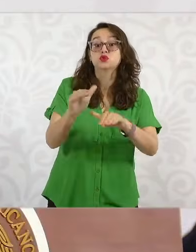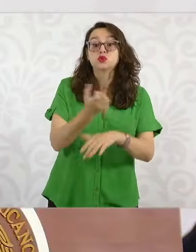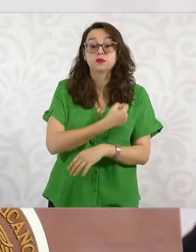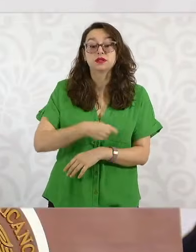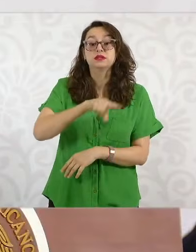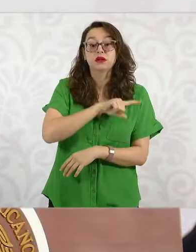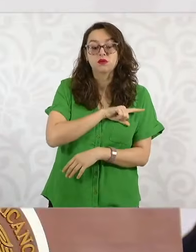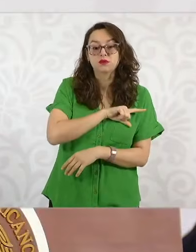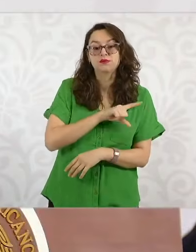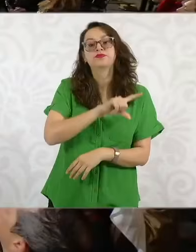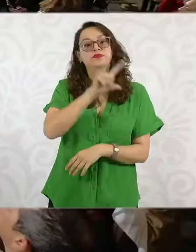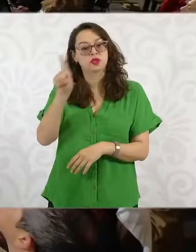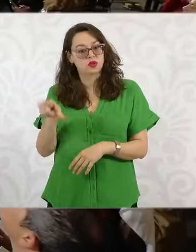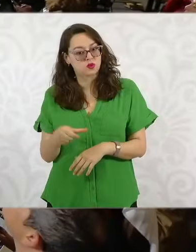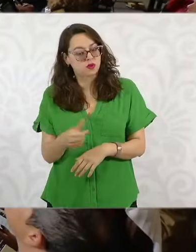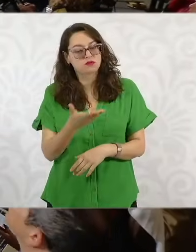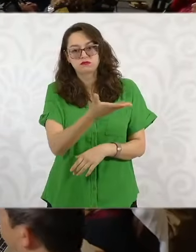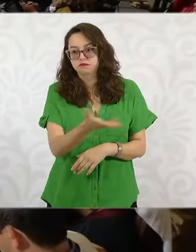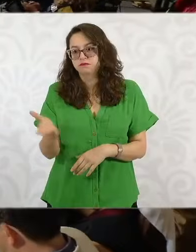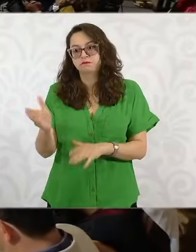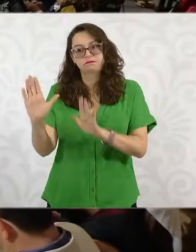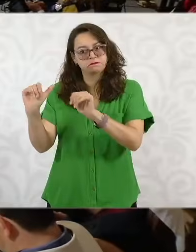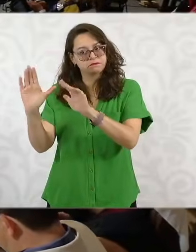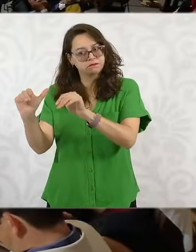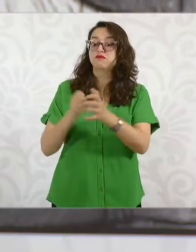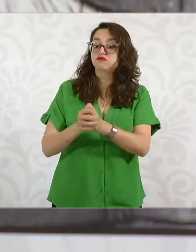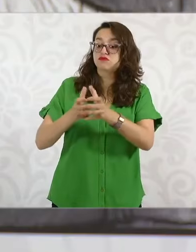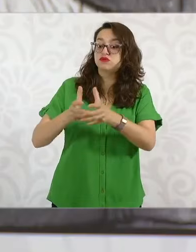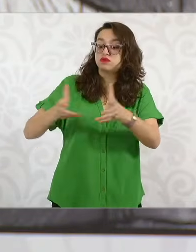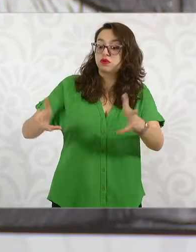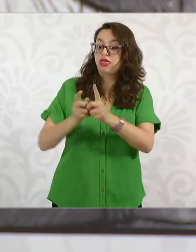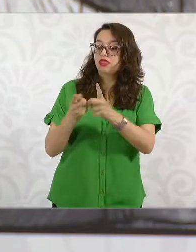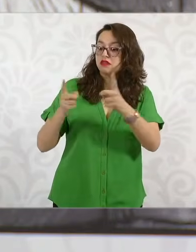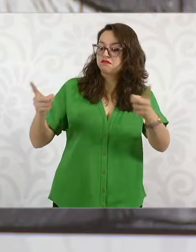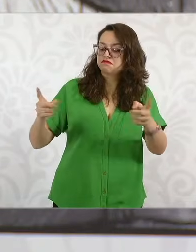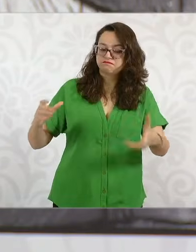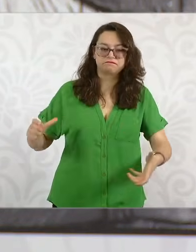y luego ya despedimos a nuestros invitados para podernos quedar. Eh, lo que van a anunciar el